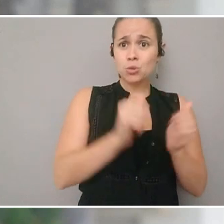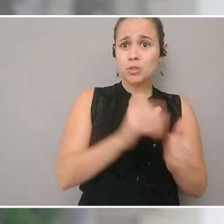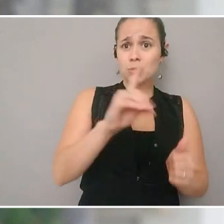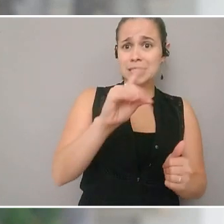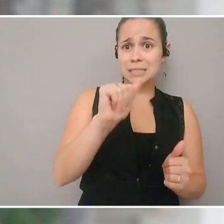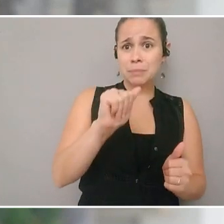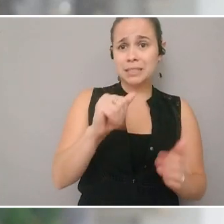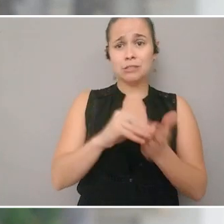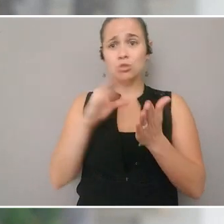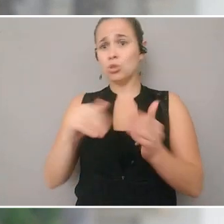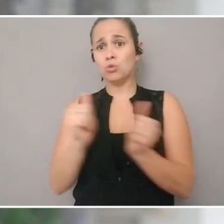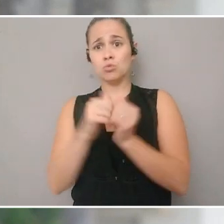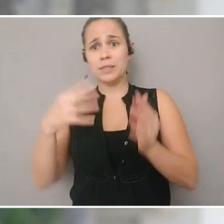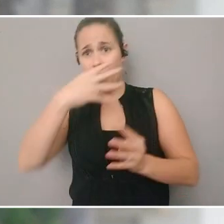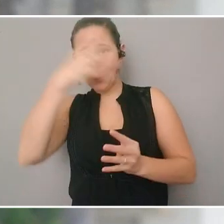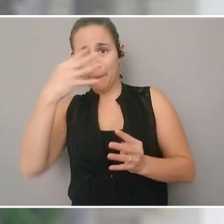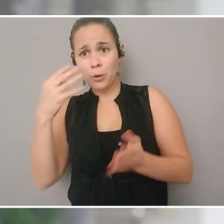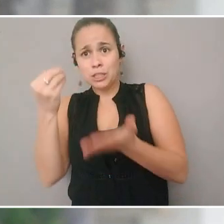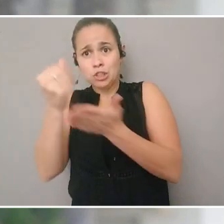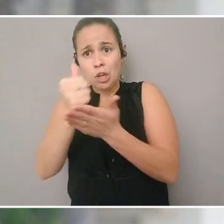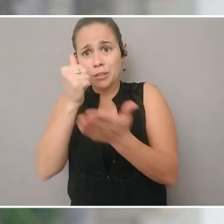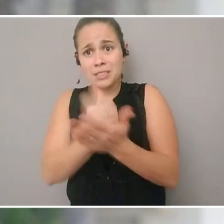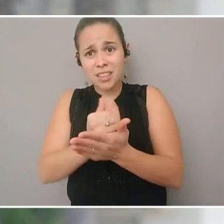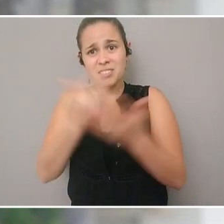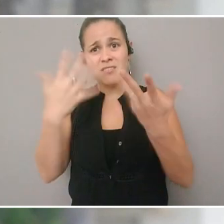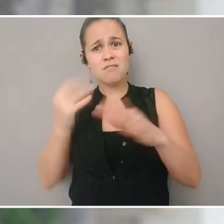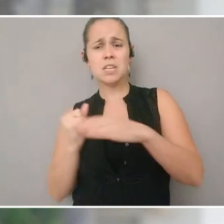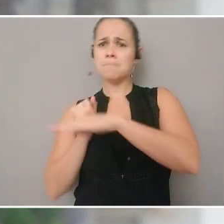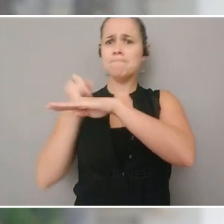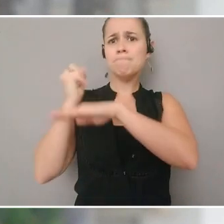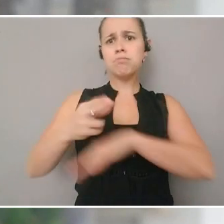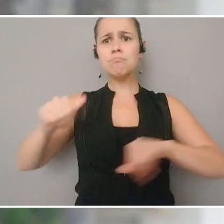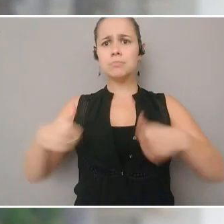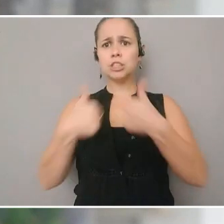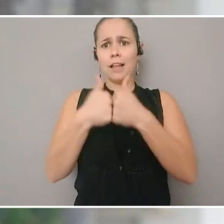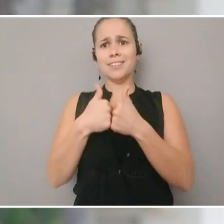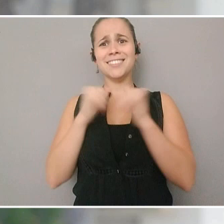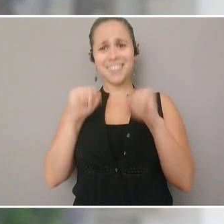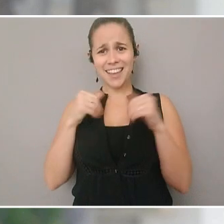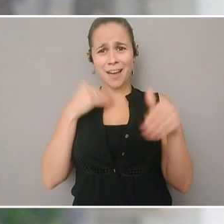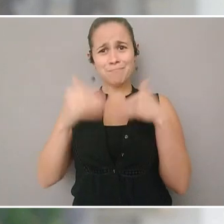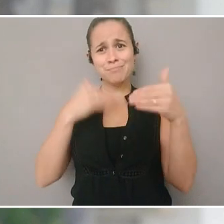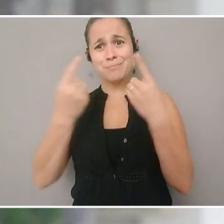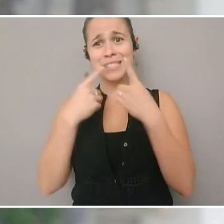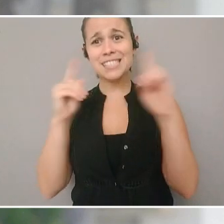indocumentados, que han superado desafíos para